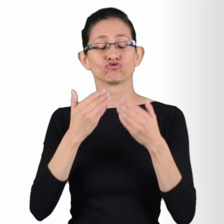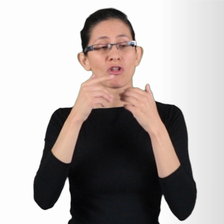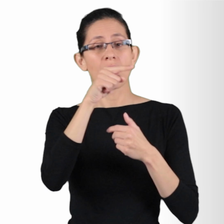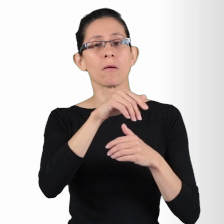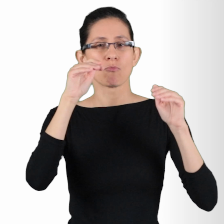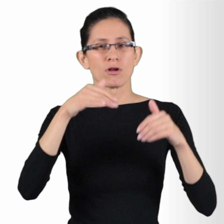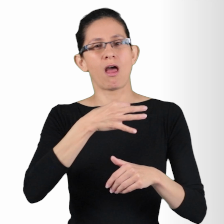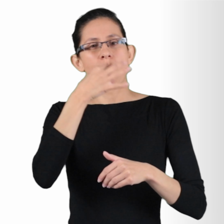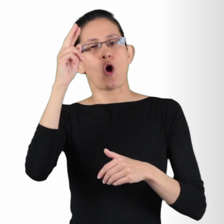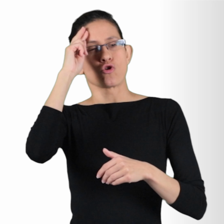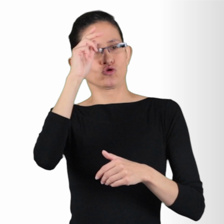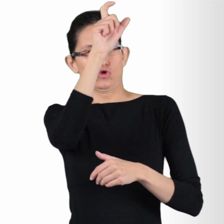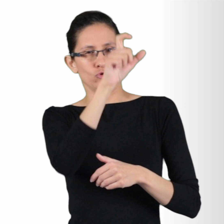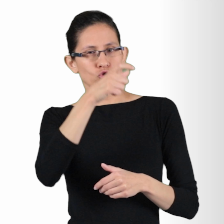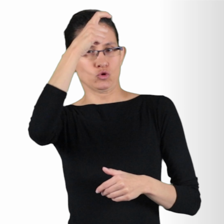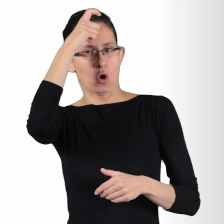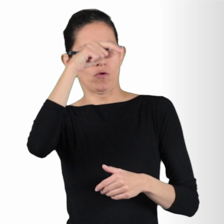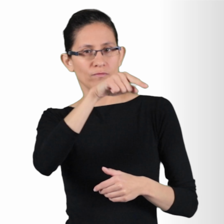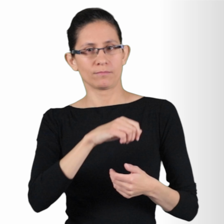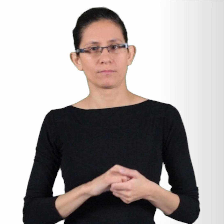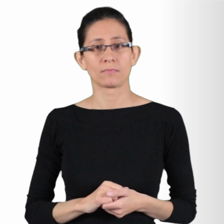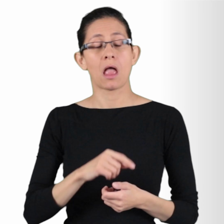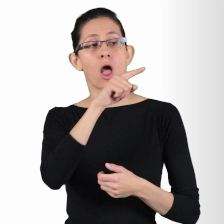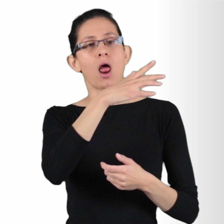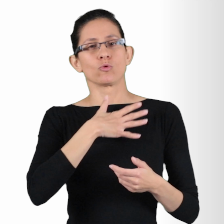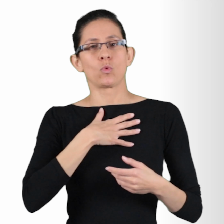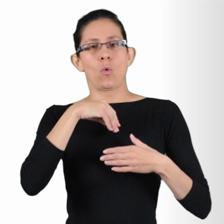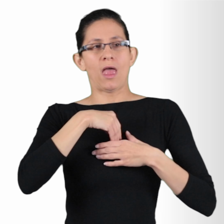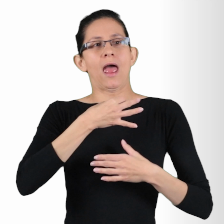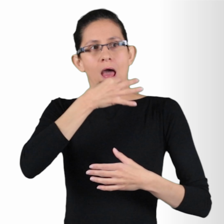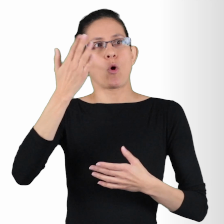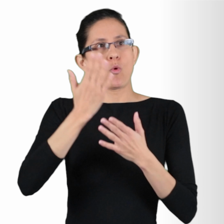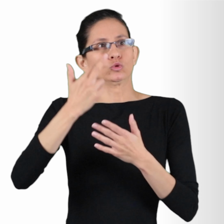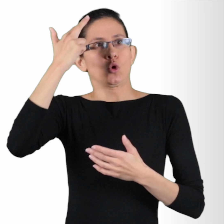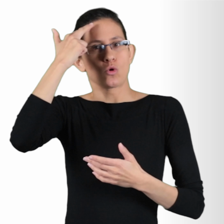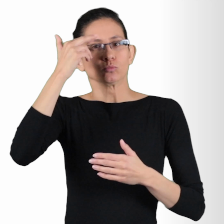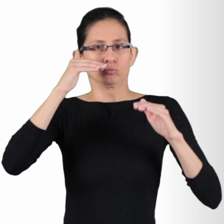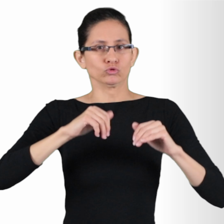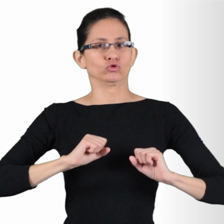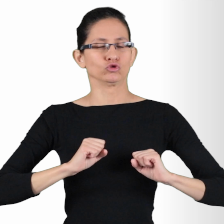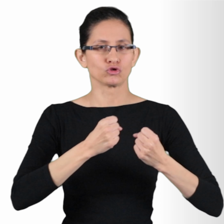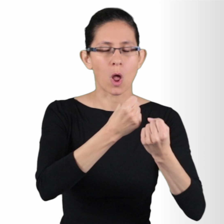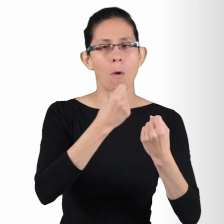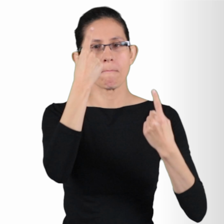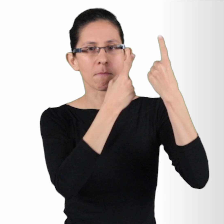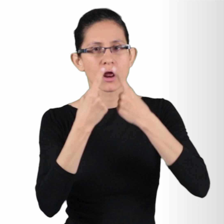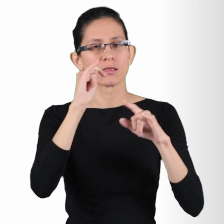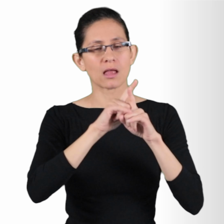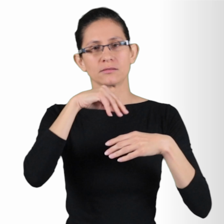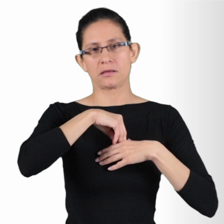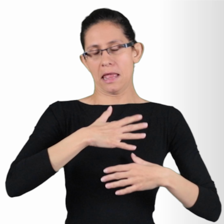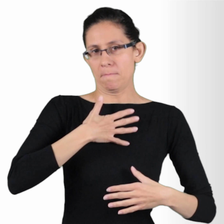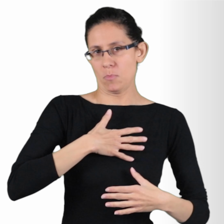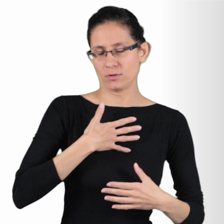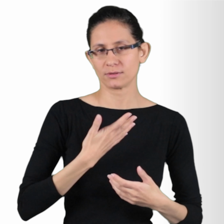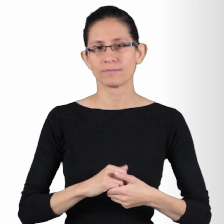Dzięki temu można lepiej zrozumieć człowieka, a on może lepiej rozumieć swoje działanie, myślenie i emocje.